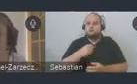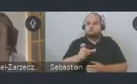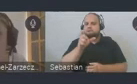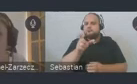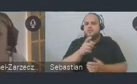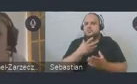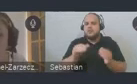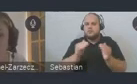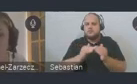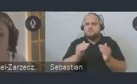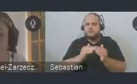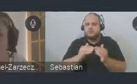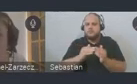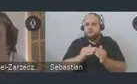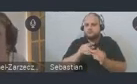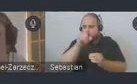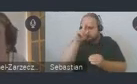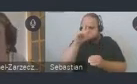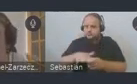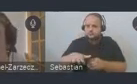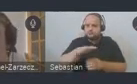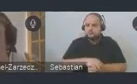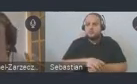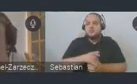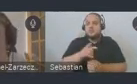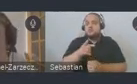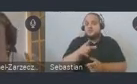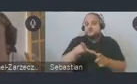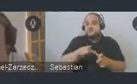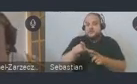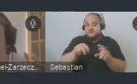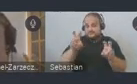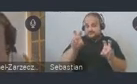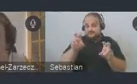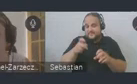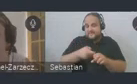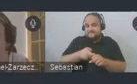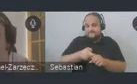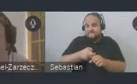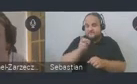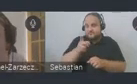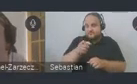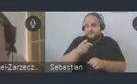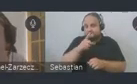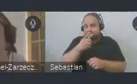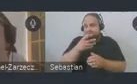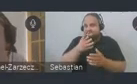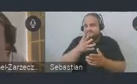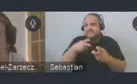Ponieważ w tym momencie wykluczenie cyfrowe jest mocno związane też z wykluczeniem społecznym.